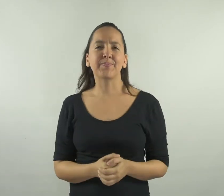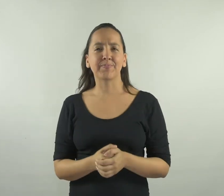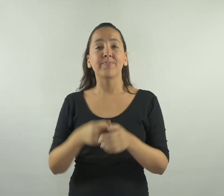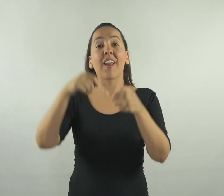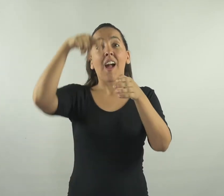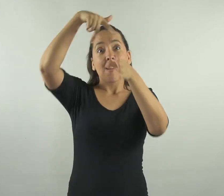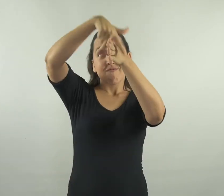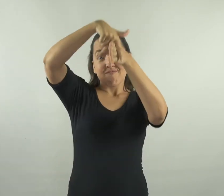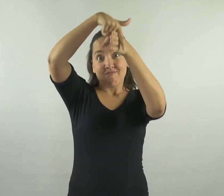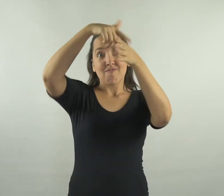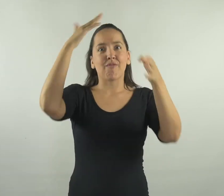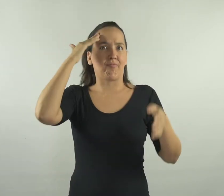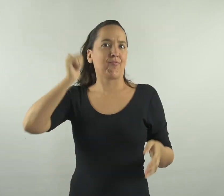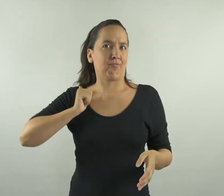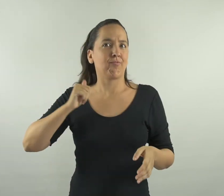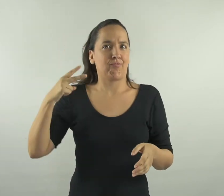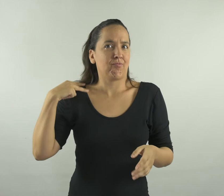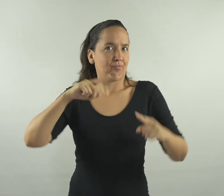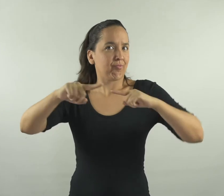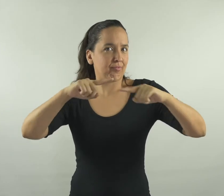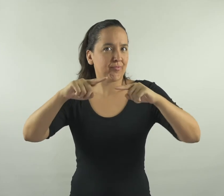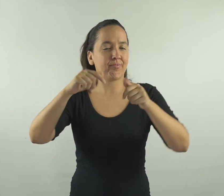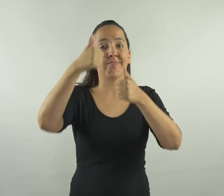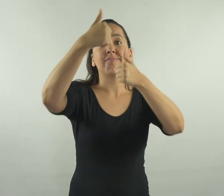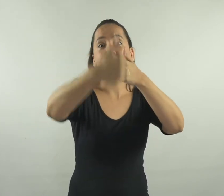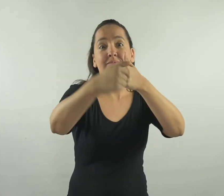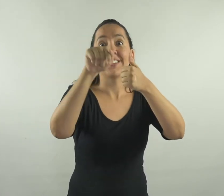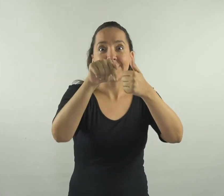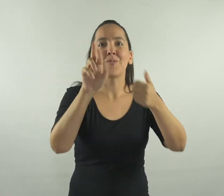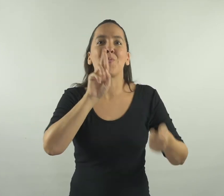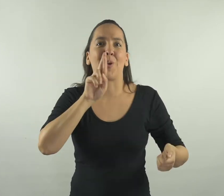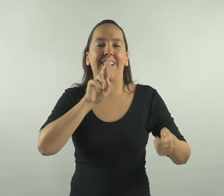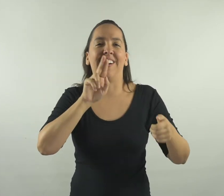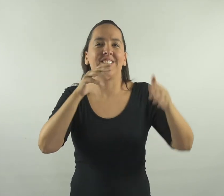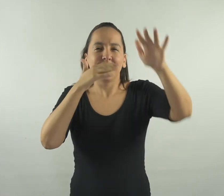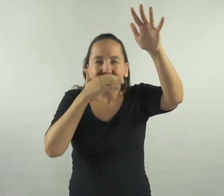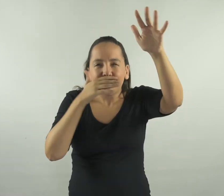arriba se observa el retrato ecuestre de Manuel Dorrego, y junto a él, la figura femenina de la Victoria Alada.